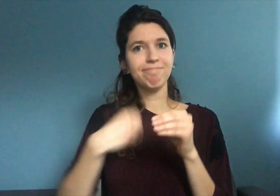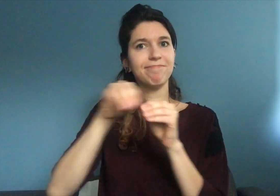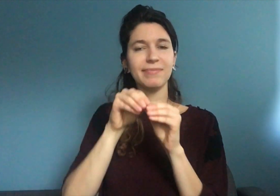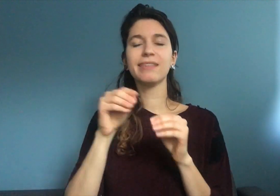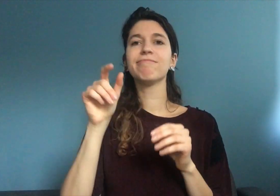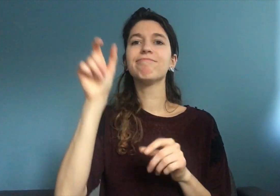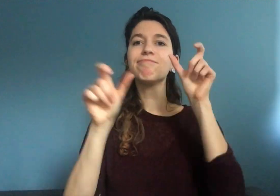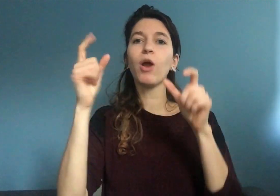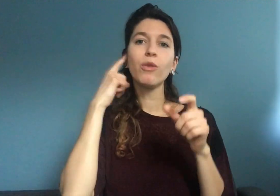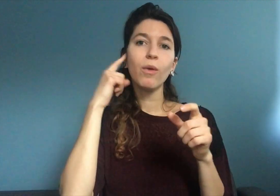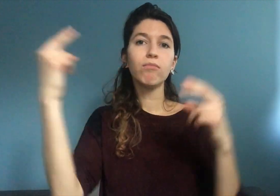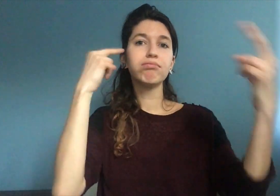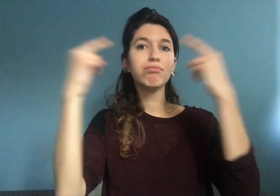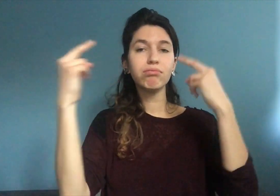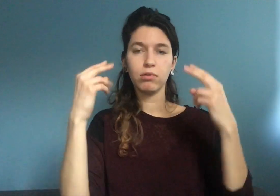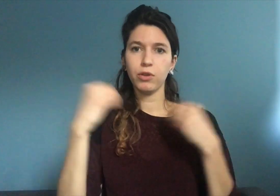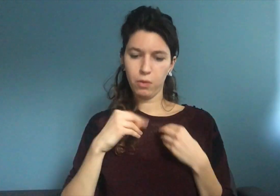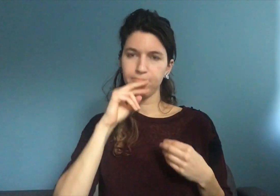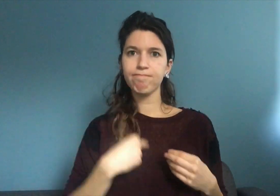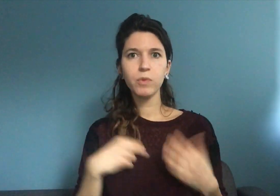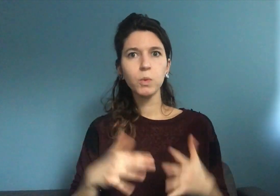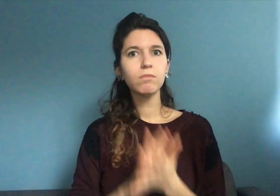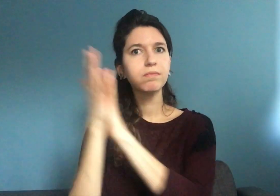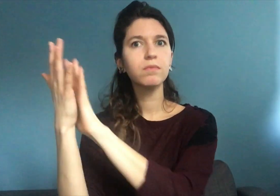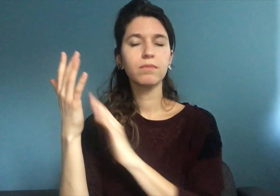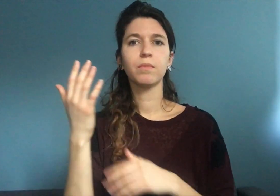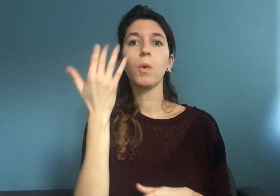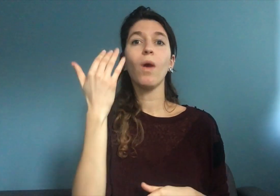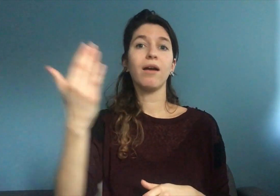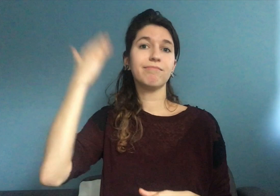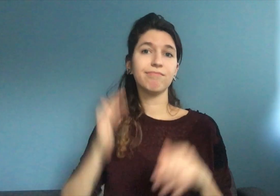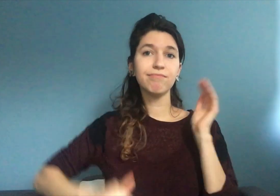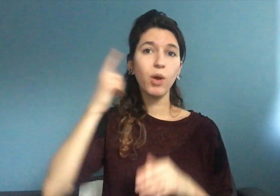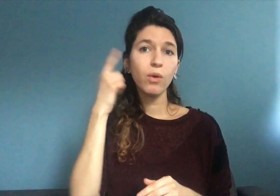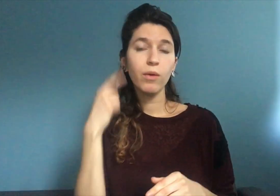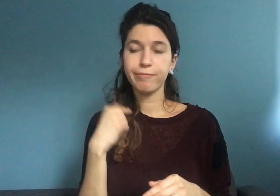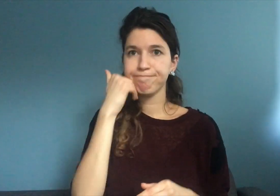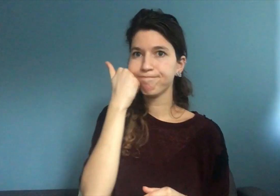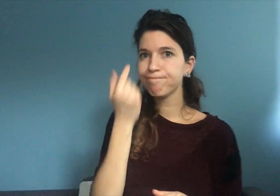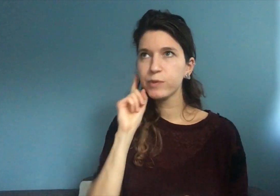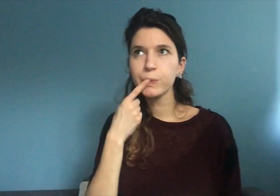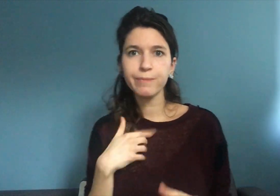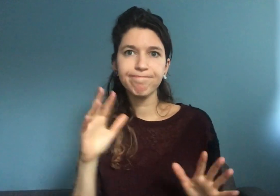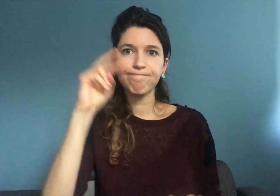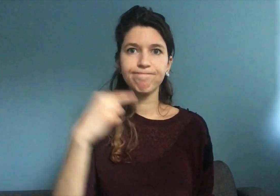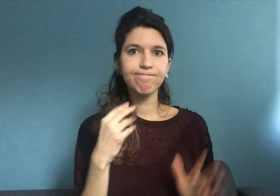Une dernière chose, le regard positif des autres m’a aidé à me considérer de manière plus positive. Durant toute ma vie, j’étais embêtée d’être sourde.